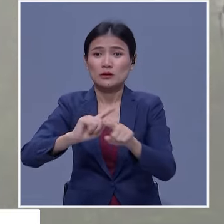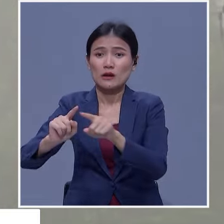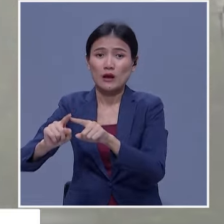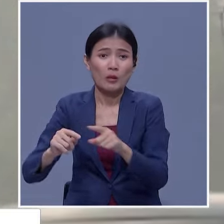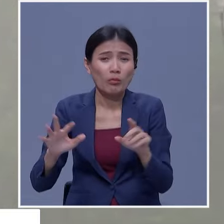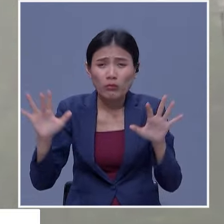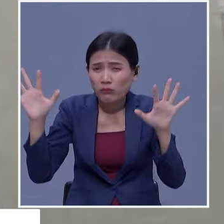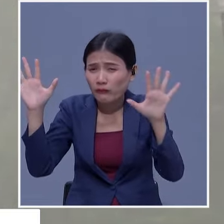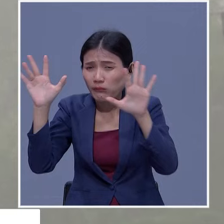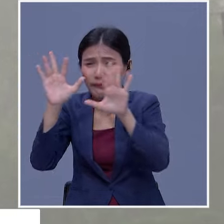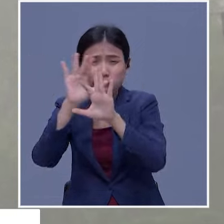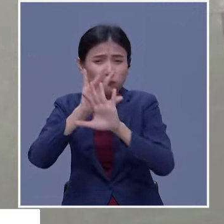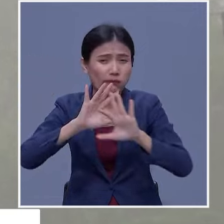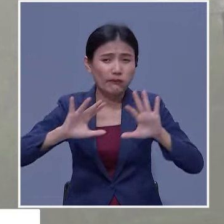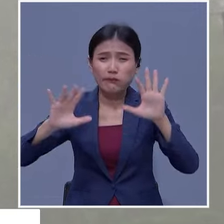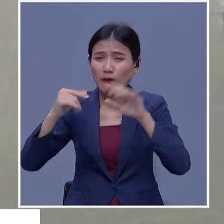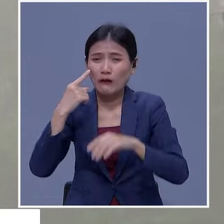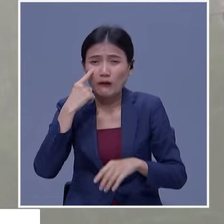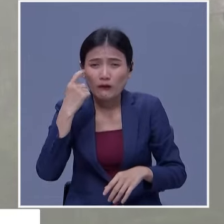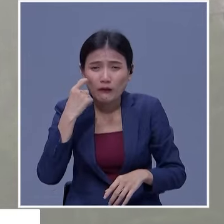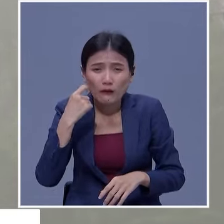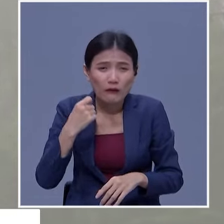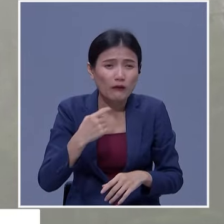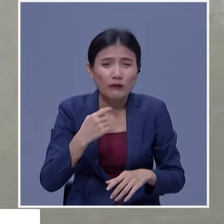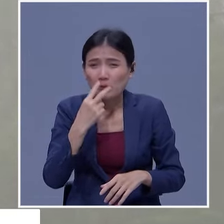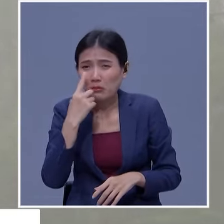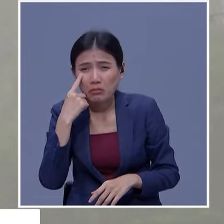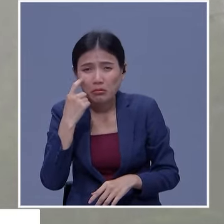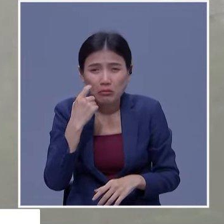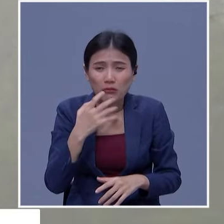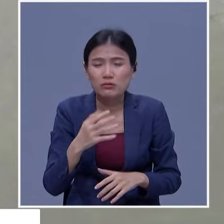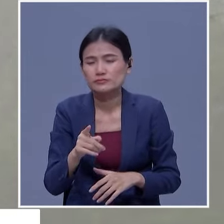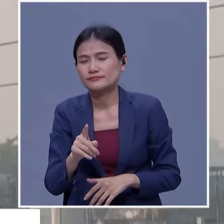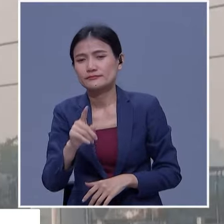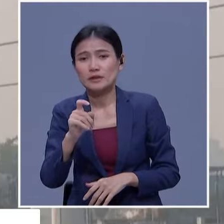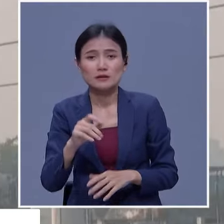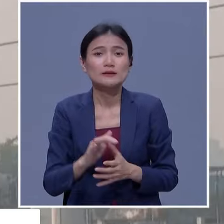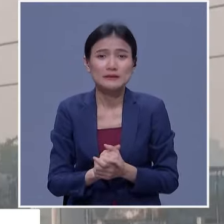คลุมไปด้วยหมอกควันเมืองบางบทบัง ทัศนวิสัยบางส่วนซึ่งสร้างผลกระทบนะคะ